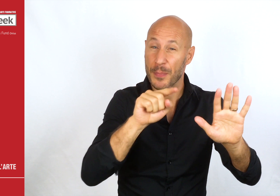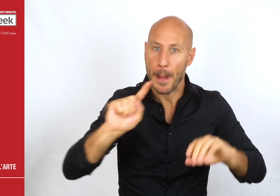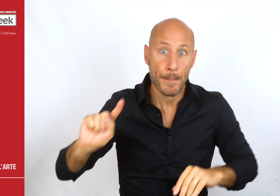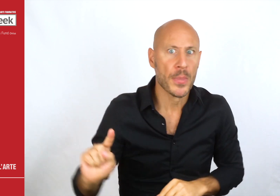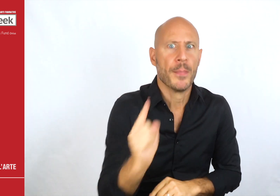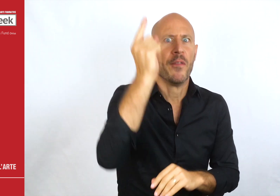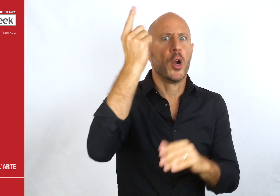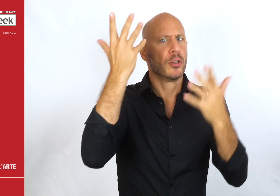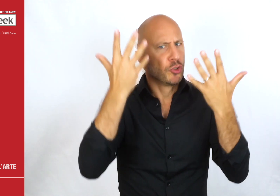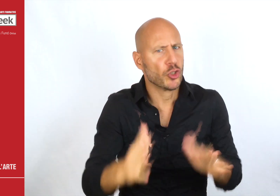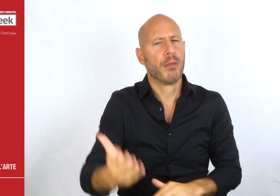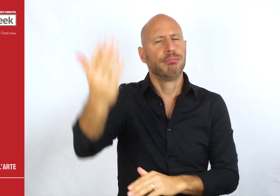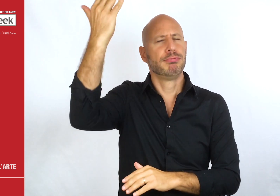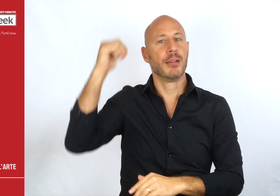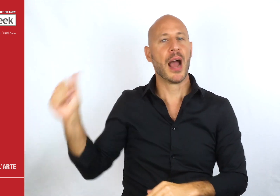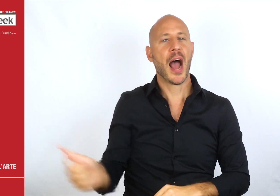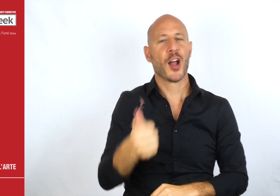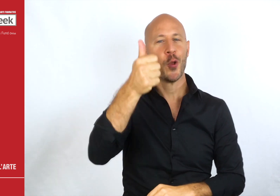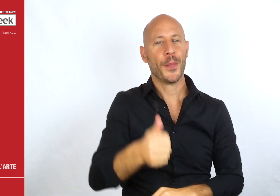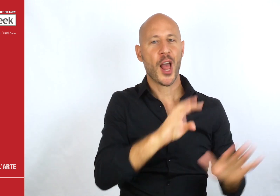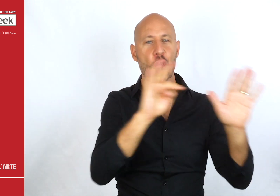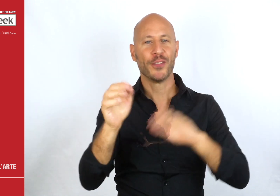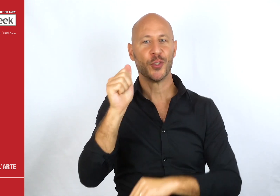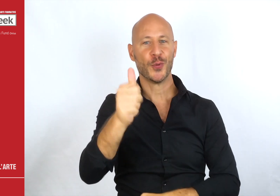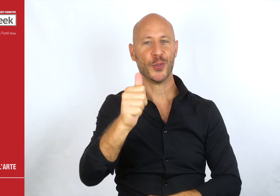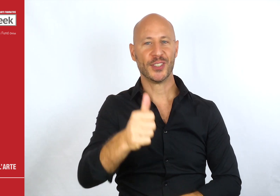La prima opera cinematografica risale al 1911.